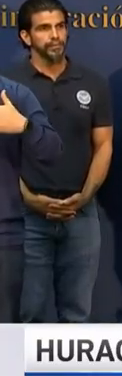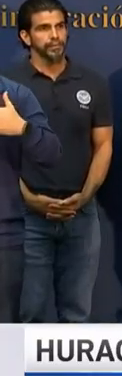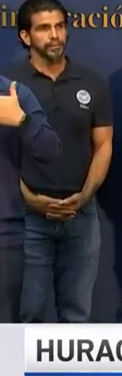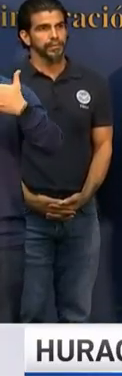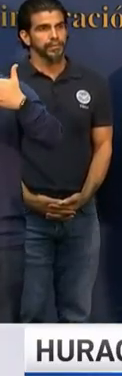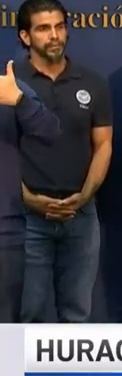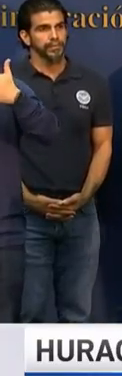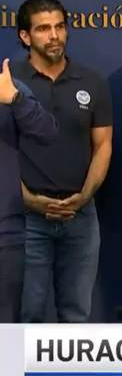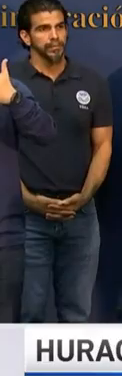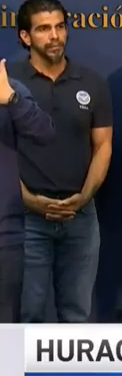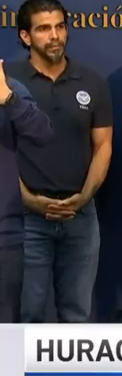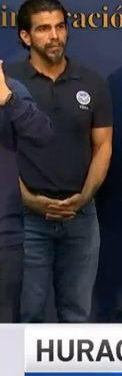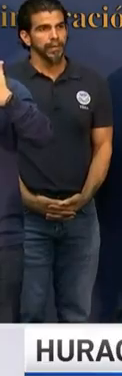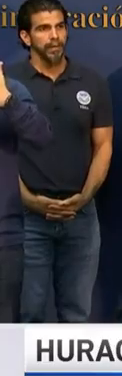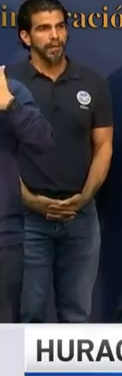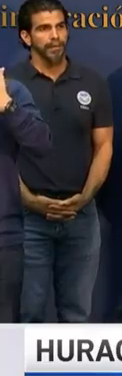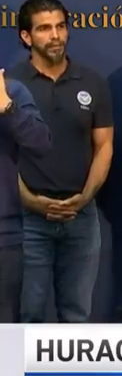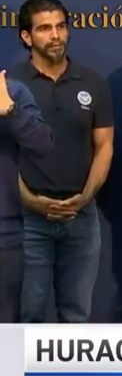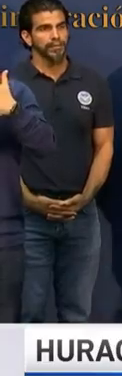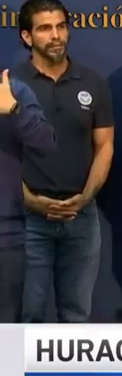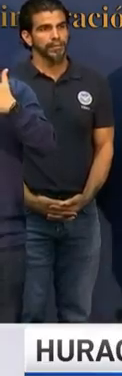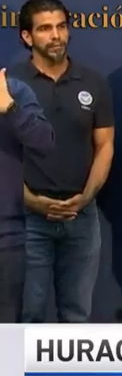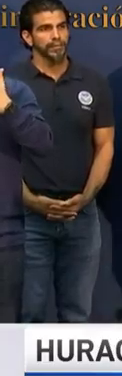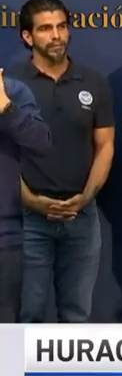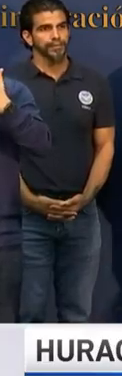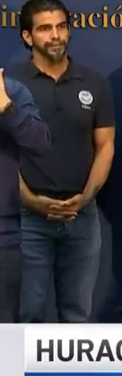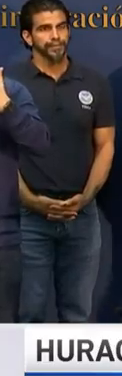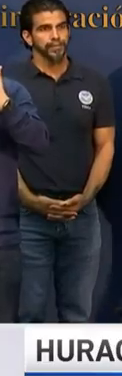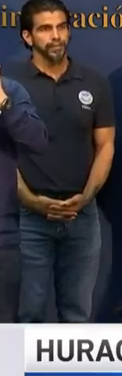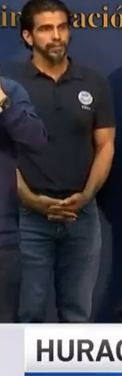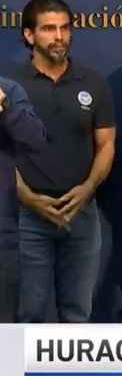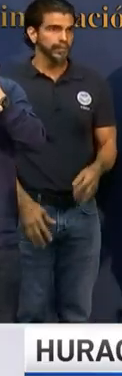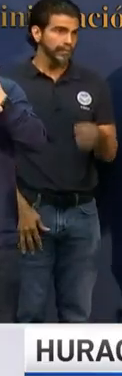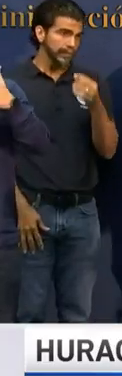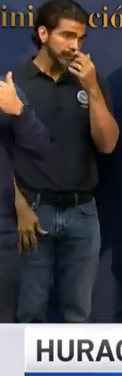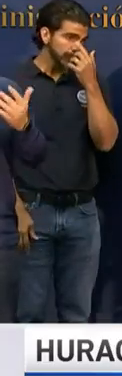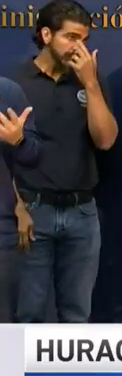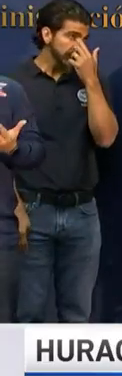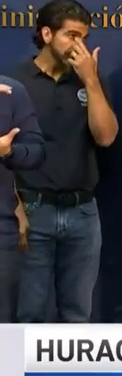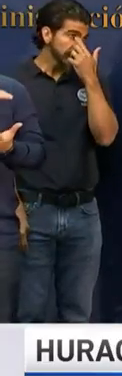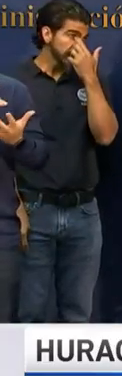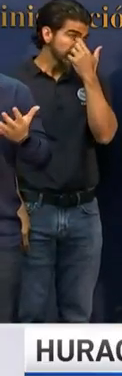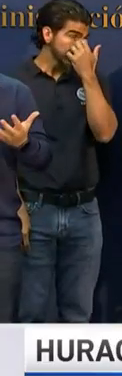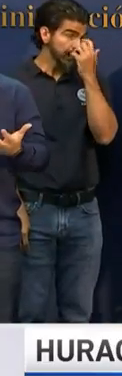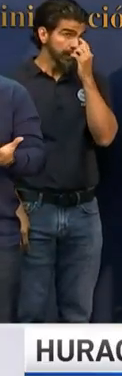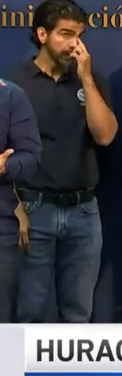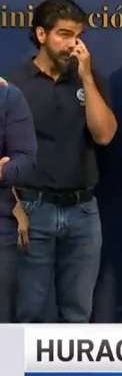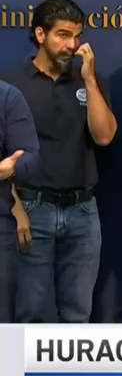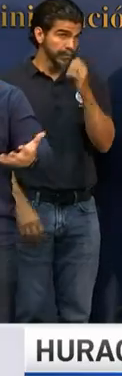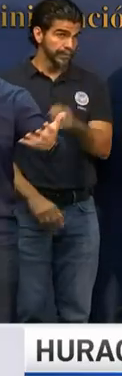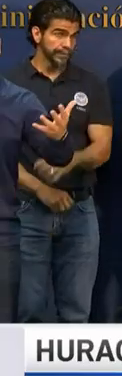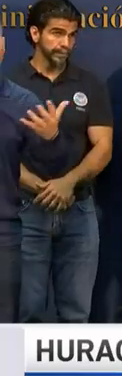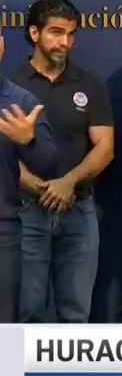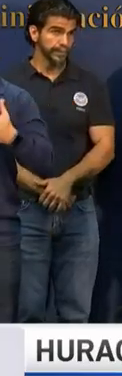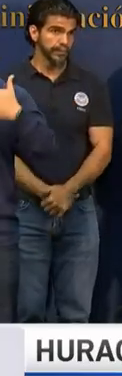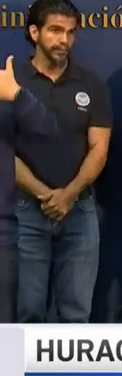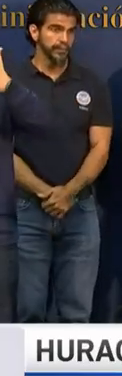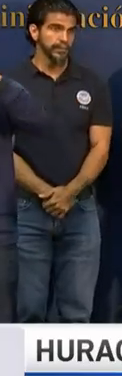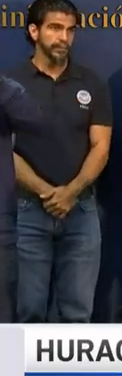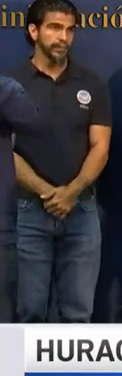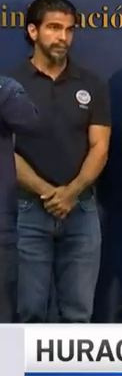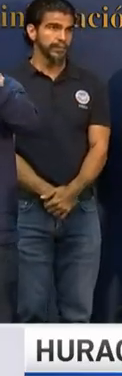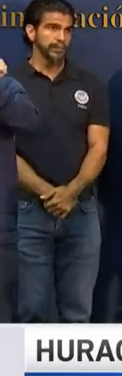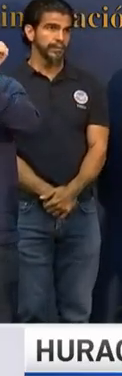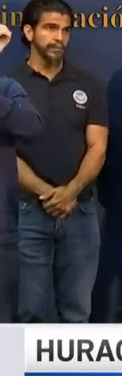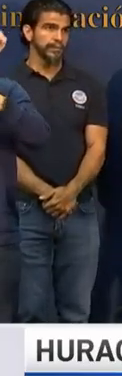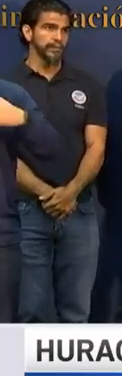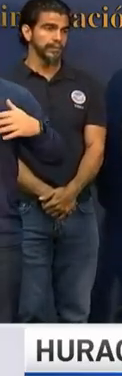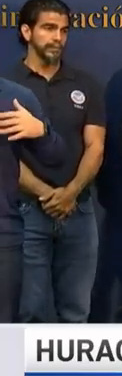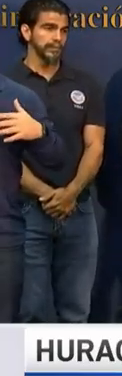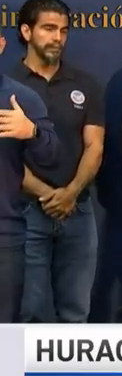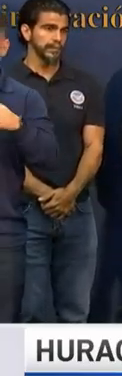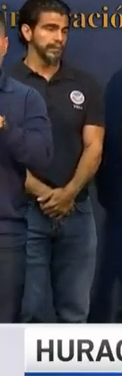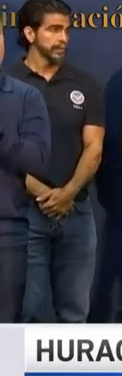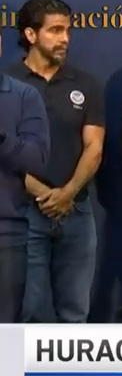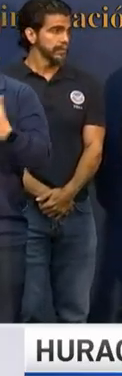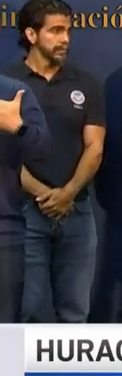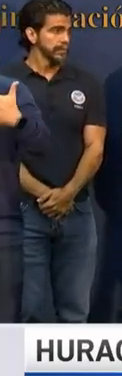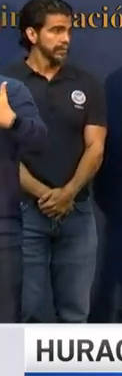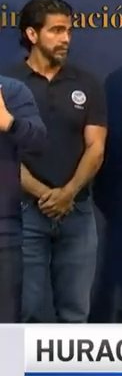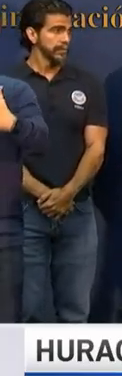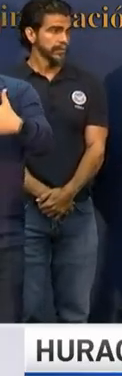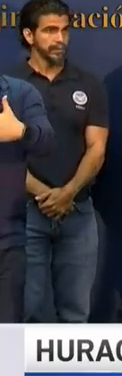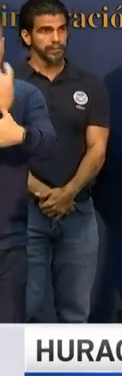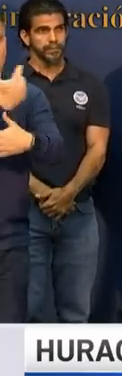MILLASAL SUROESTE DE CABO ROJO,